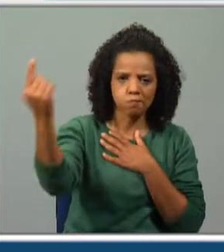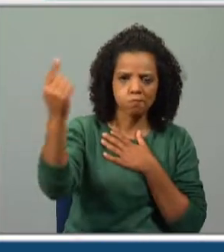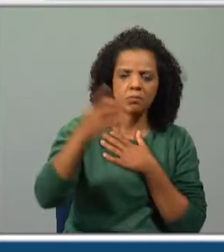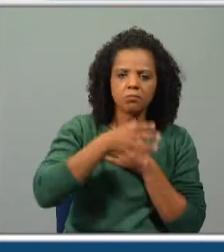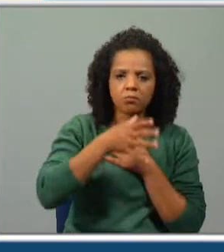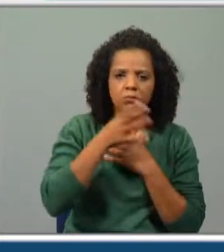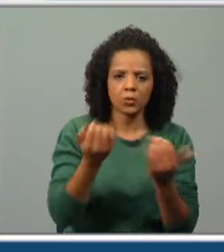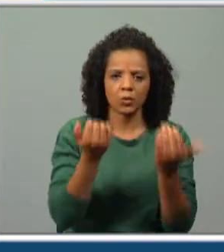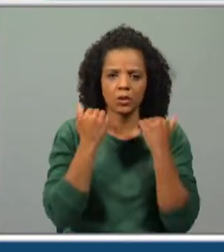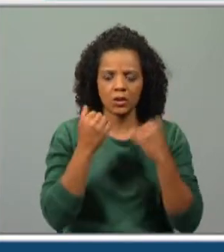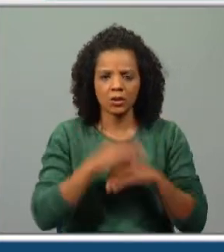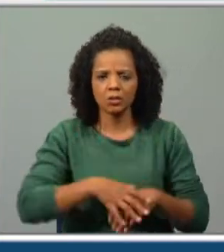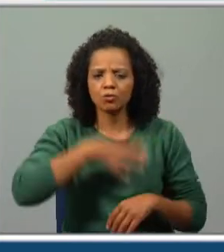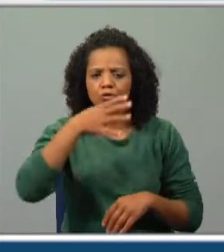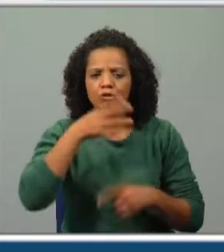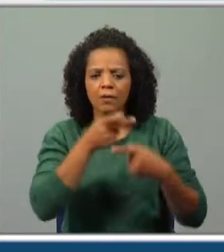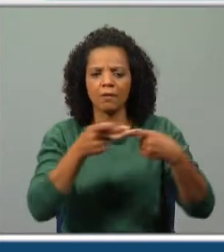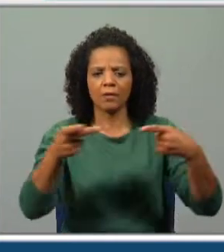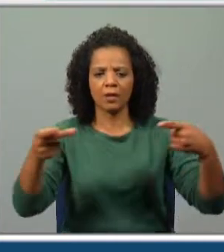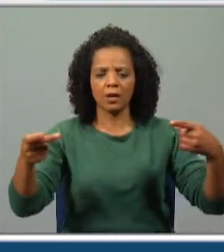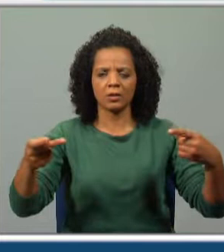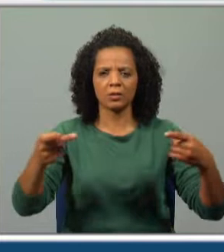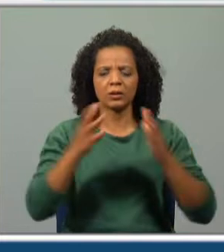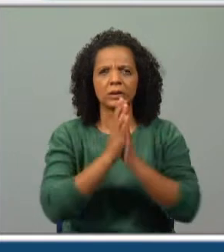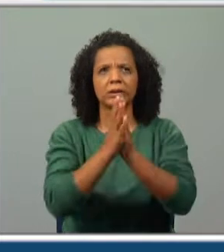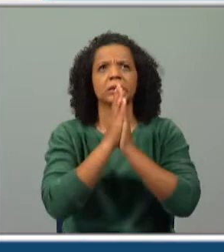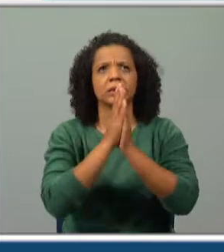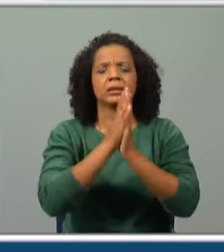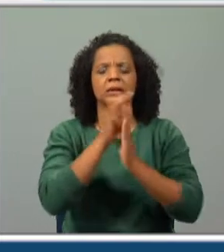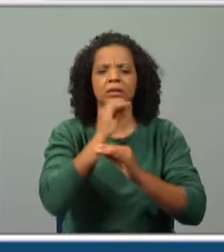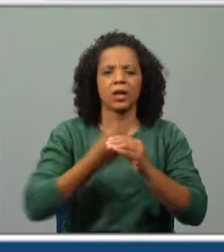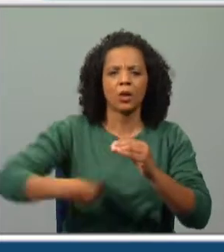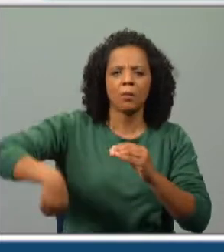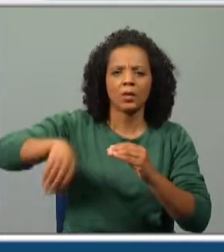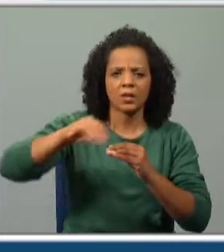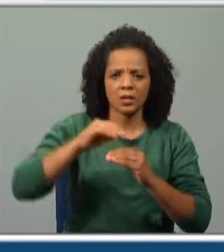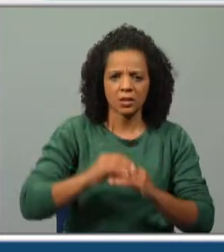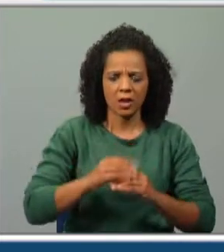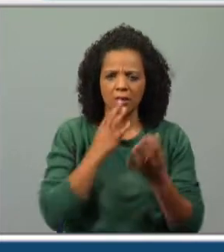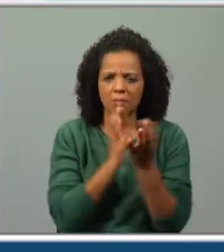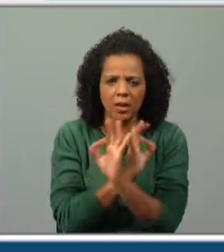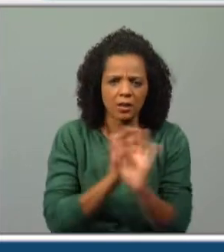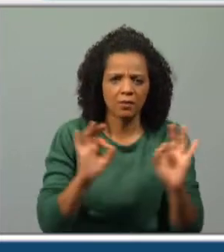arrebenta reclamação com súplicas de que fosse recompensada magnificamente a 大聲抱怨，請求得到了豐厚的回報